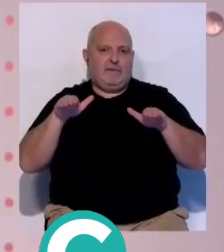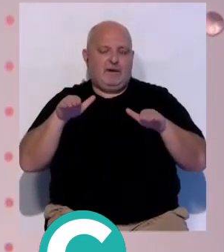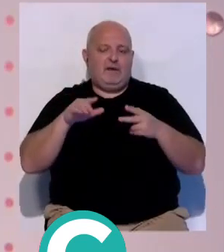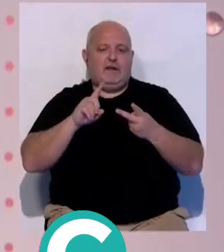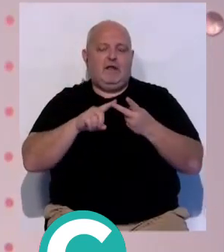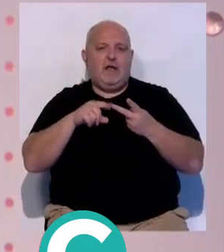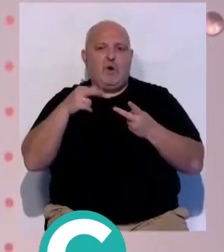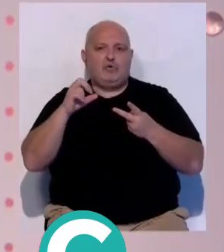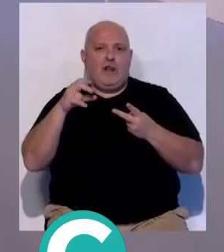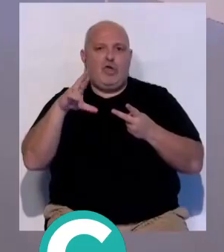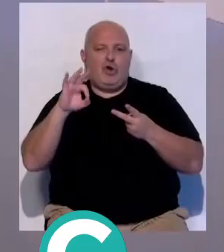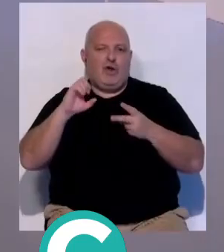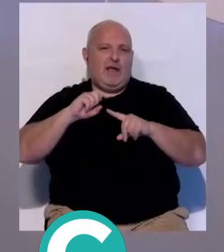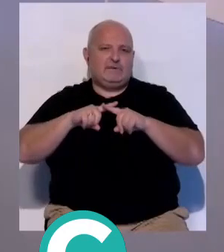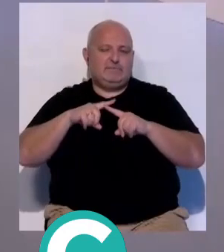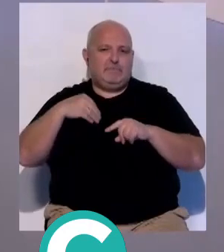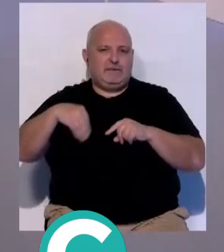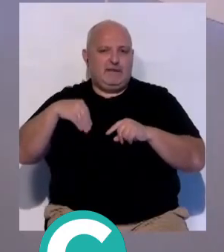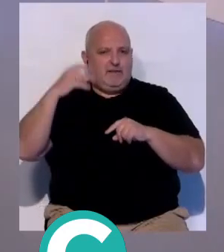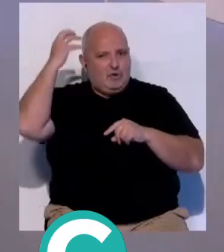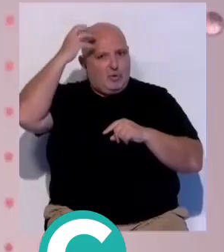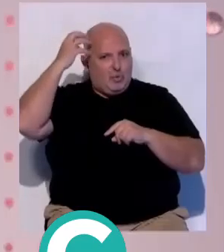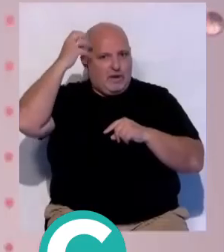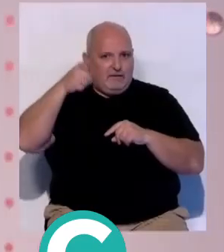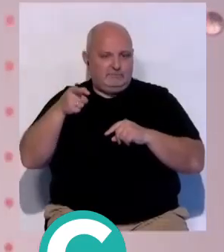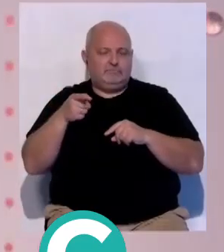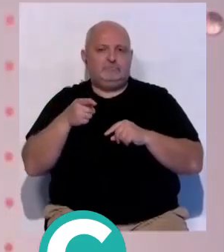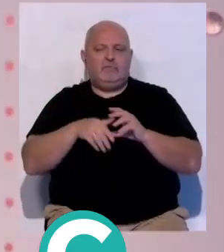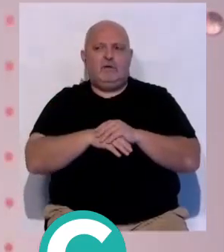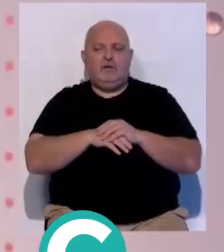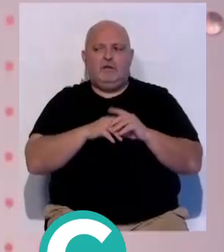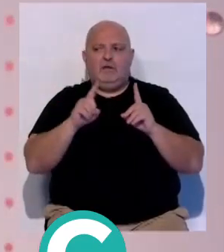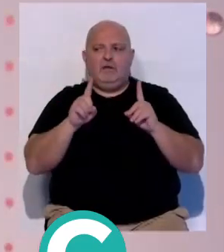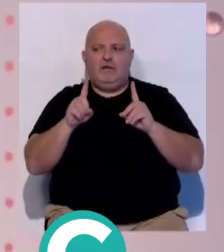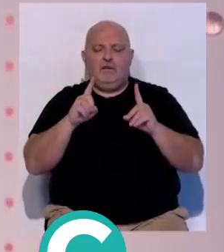Augusto César lentoyo el presidente del D porque la verdad es que han estado bastante a gusto y